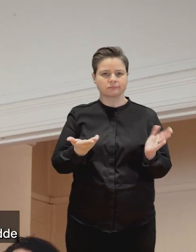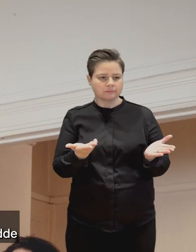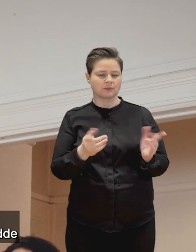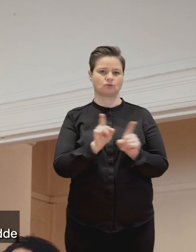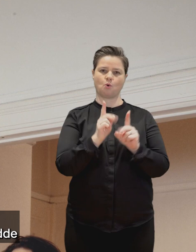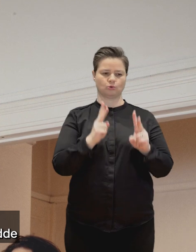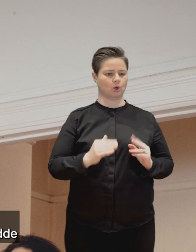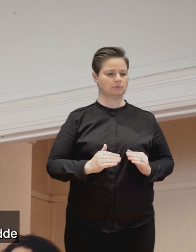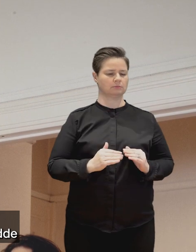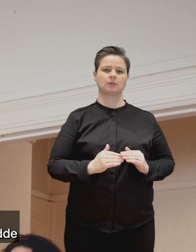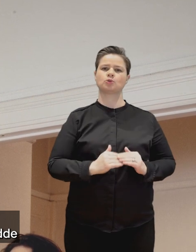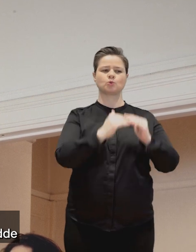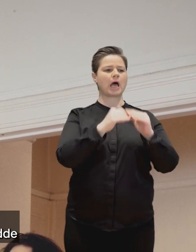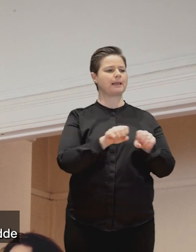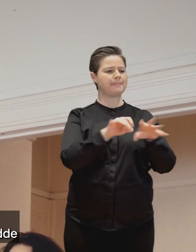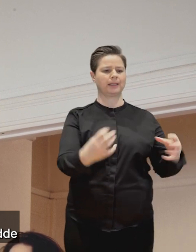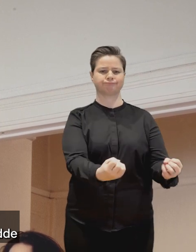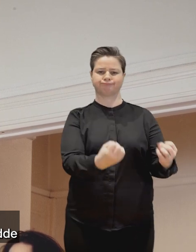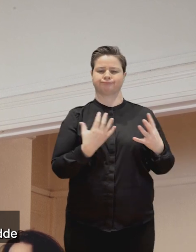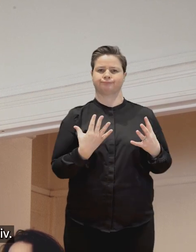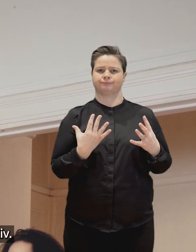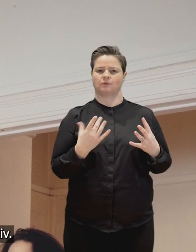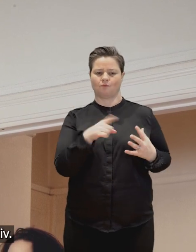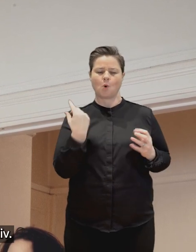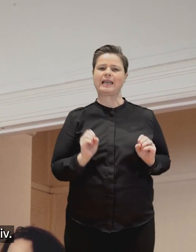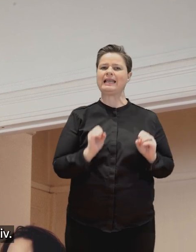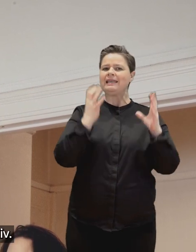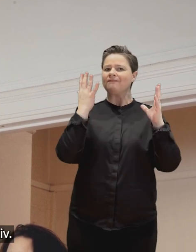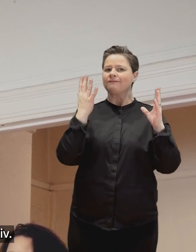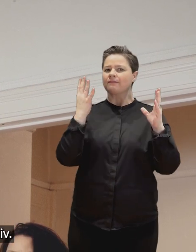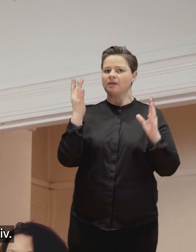og sosiale mediers umiddelbarhet og rekkevidde har jo forandret alle våre liv.